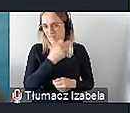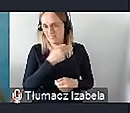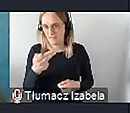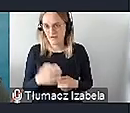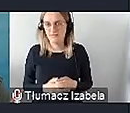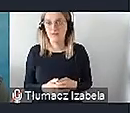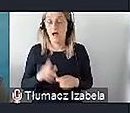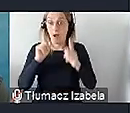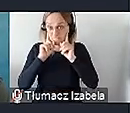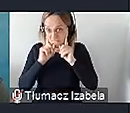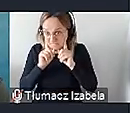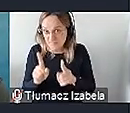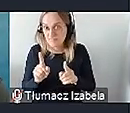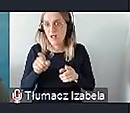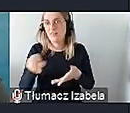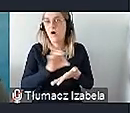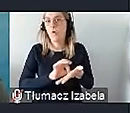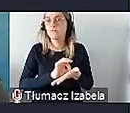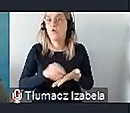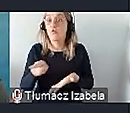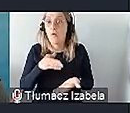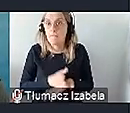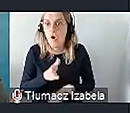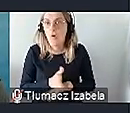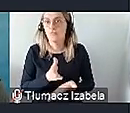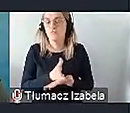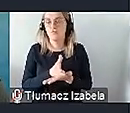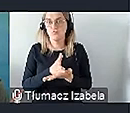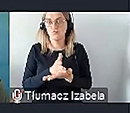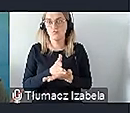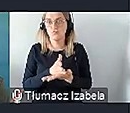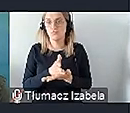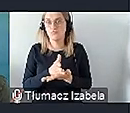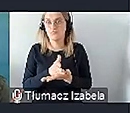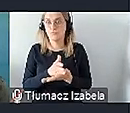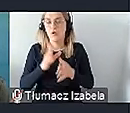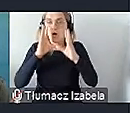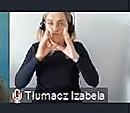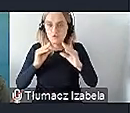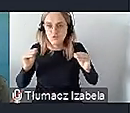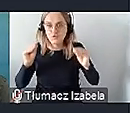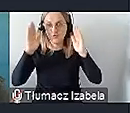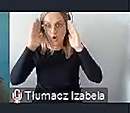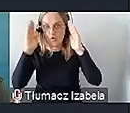podczas gdy takie rysowanie może im pomóc wyciszać się i koncentrować.